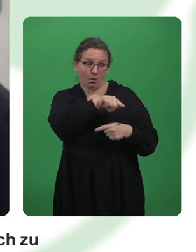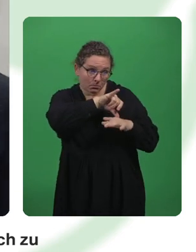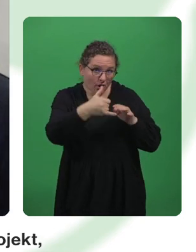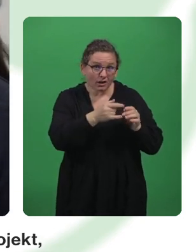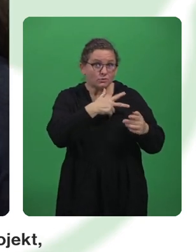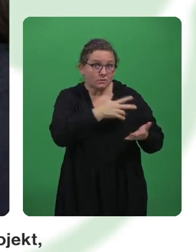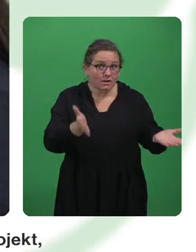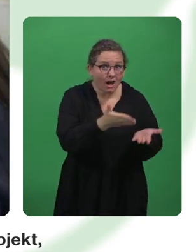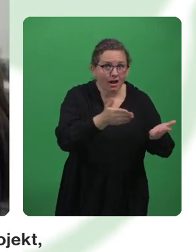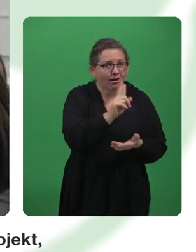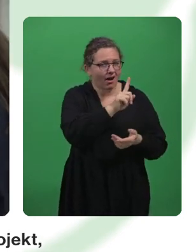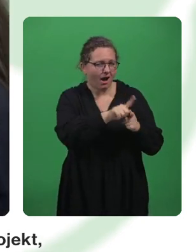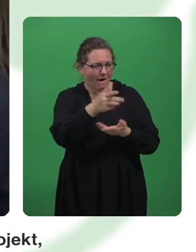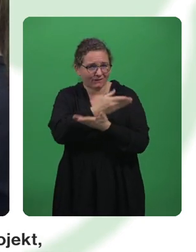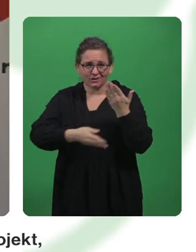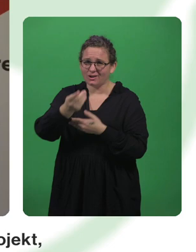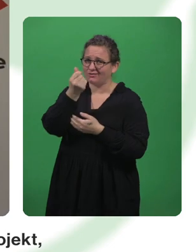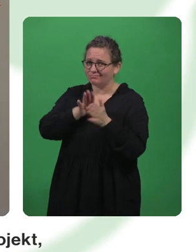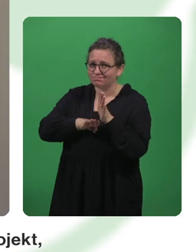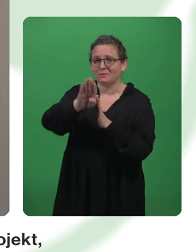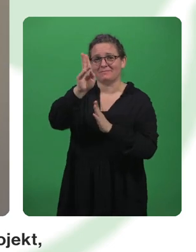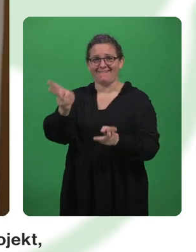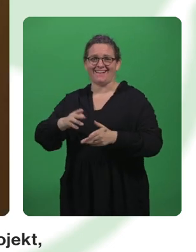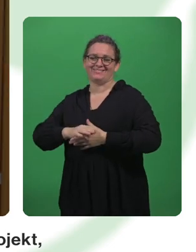Es ist nicht ein soziales Projekt, sondern es hat eine wirtschaftliche Kraft.